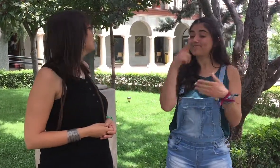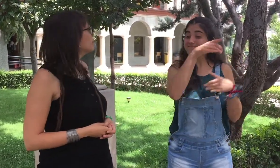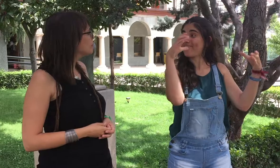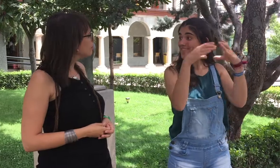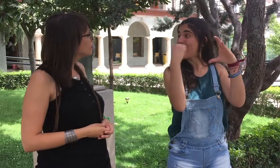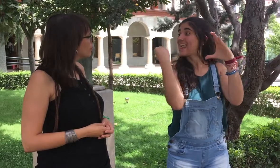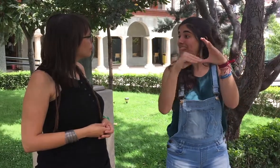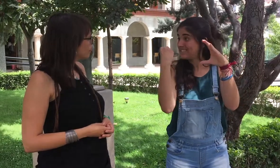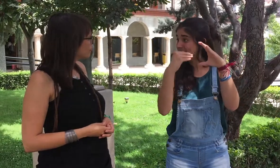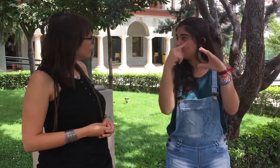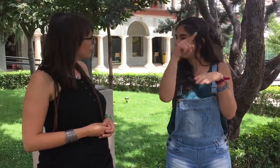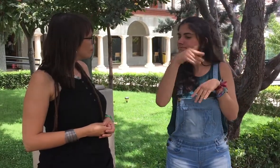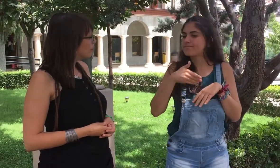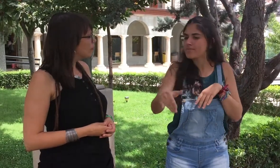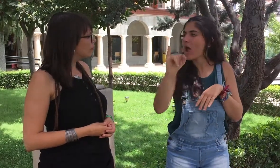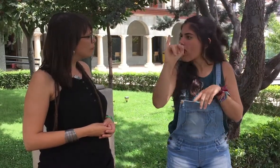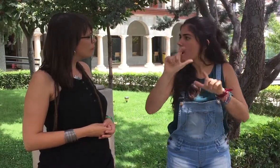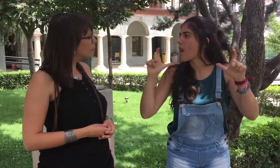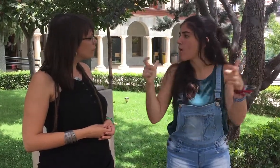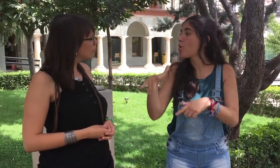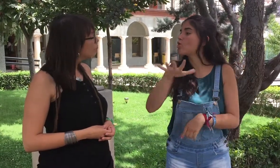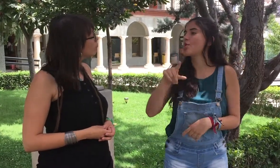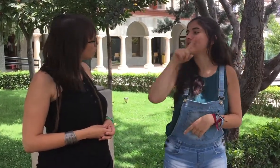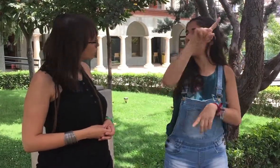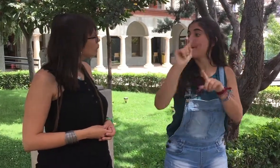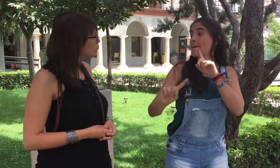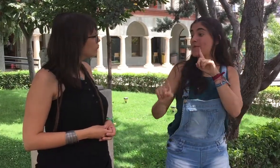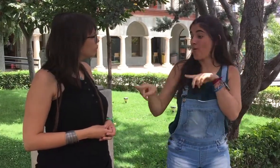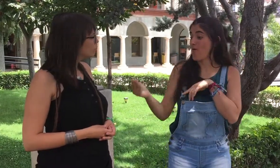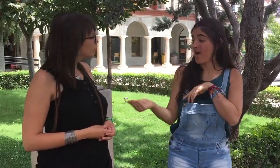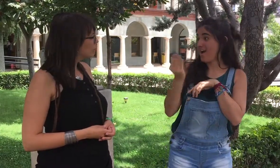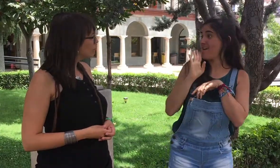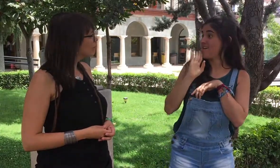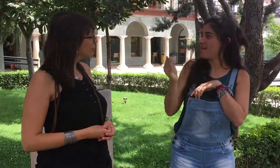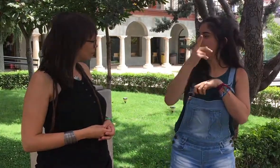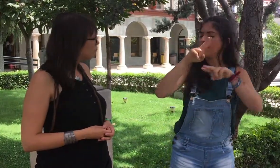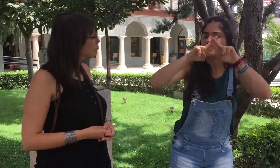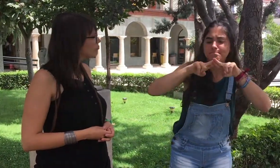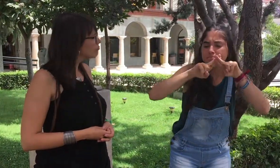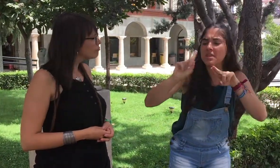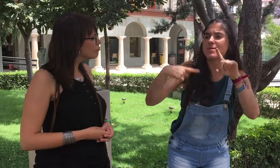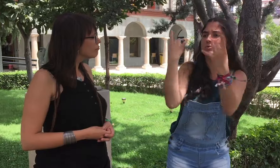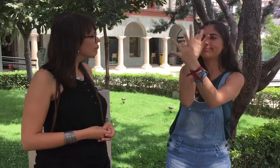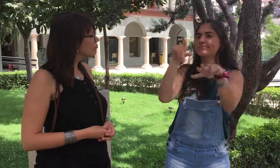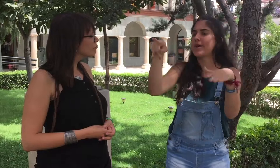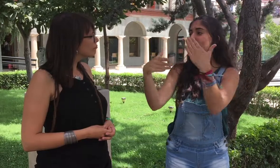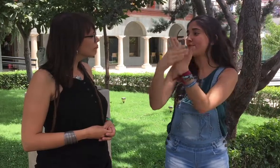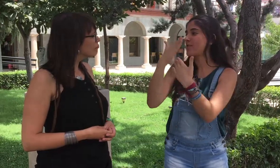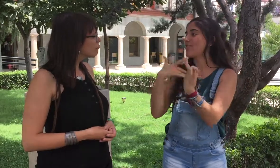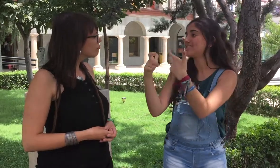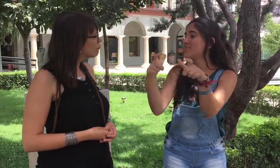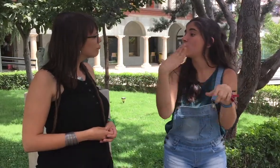El Comité Ejecutivo se reunirá pronto en Bilbao, donde podrá revisarla y distribuirla a sus secciones juveniles,